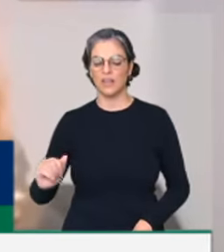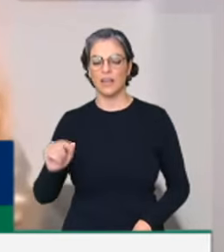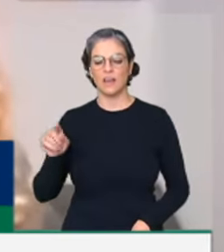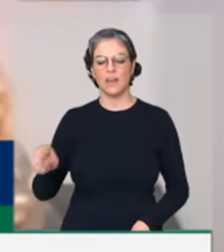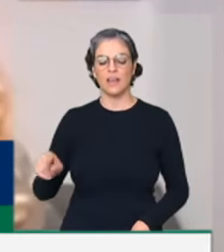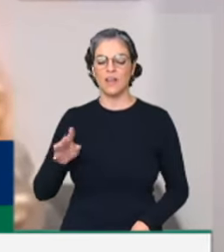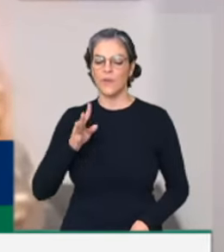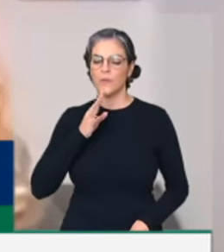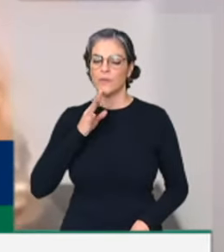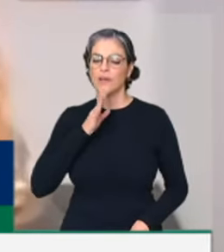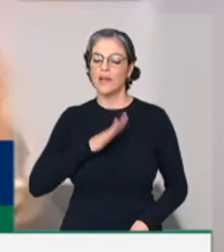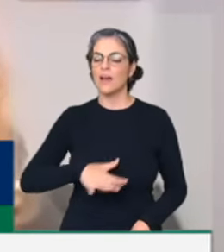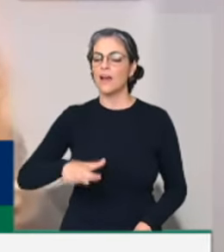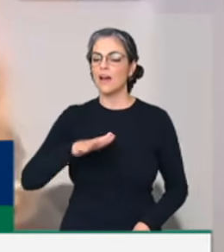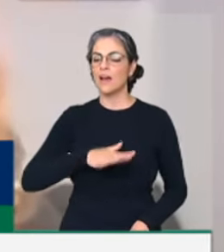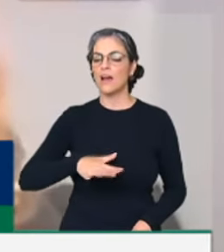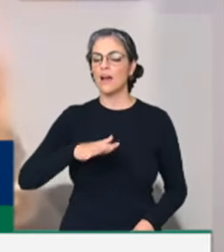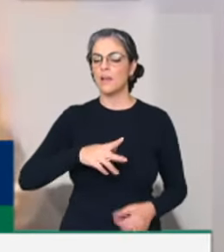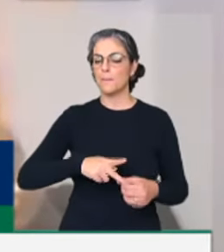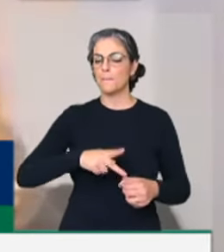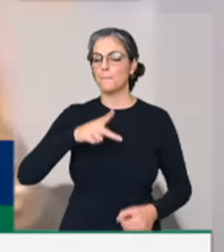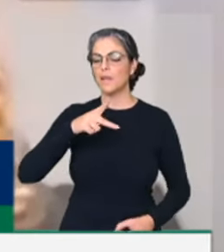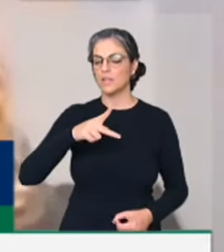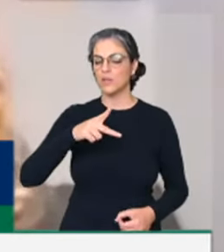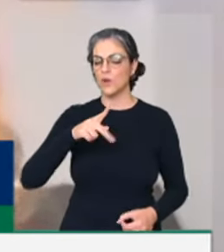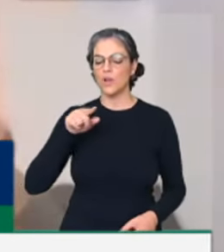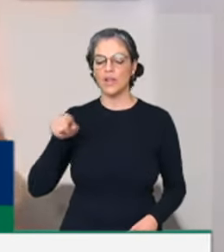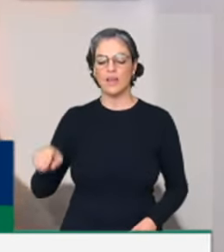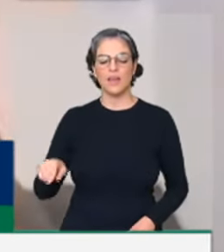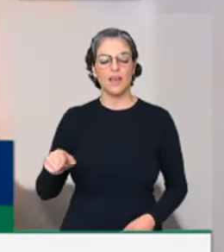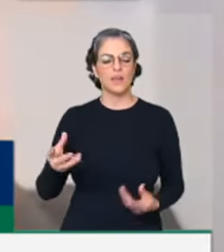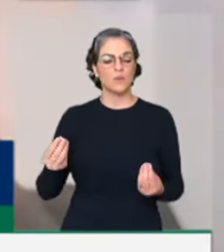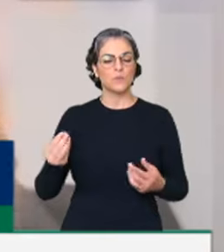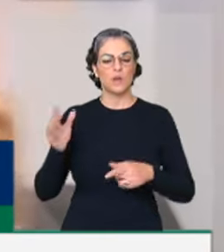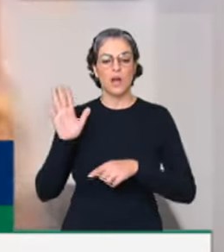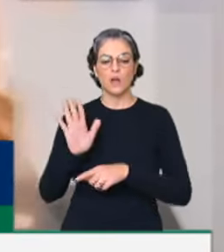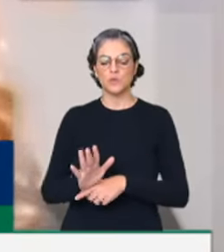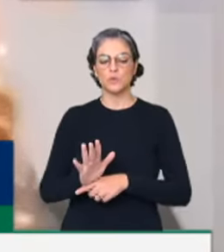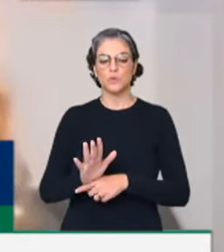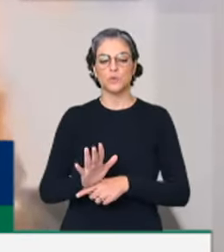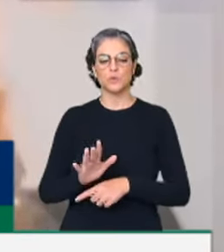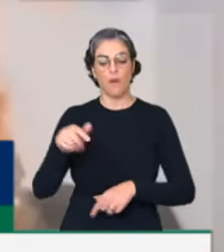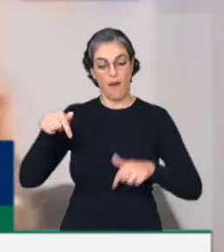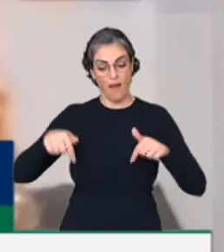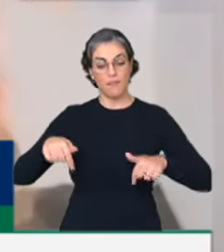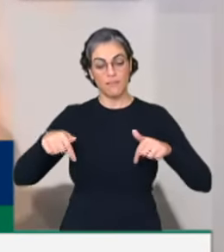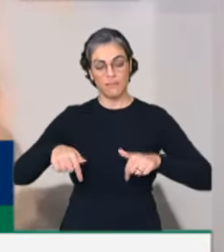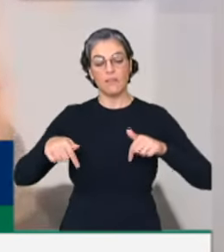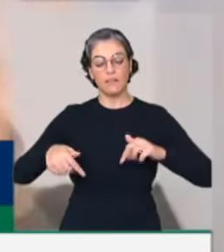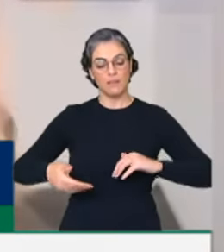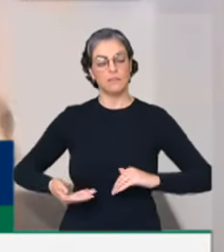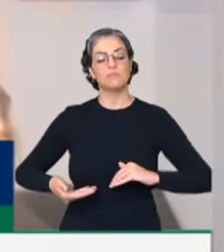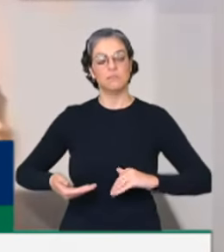QUE DEU UMA IMENSA CONTRIBUIÇÃO NESTE PARLAMENTO. ONDE TODOS NÓS ESTAMOS NA CONSTITUINTE, NOS SEUS 5 MANDATOS QUE MARCOU A